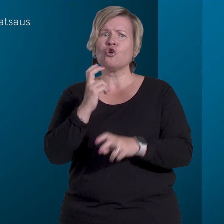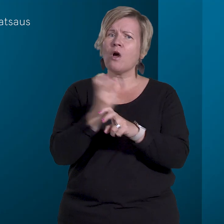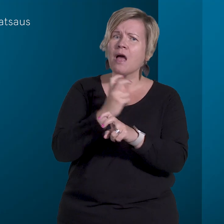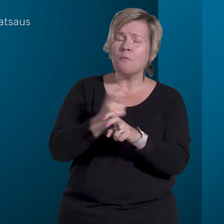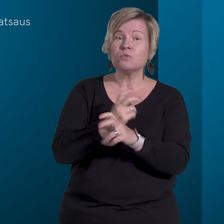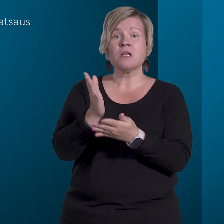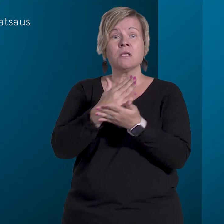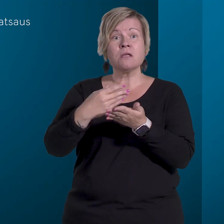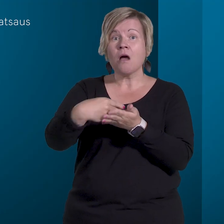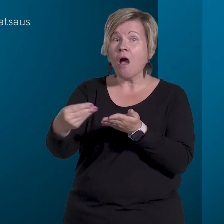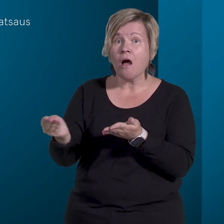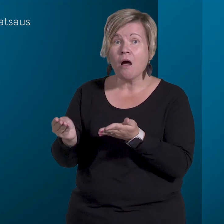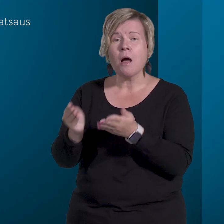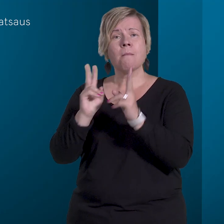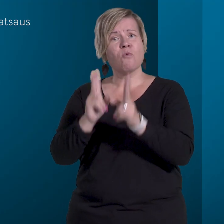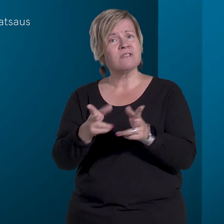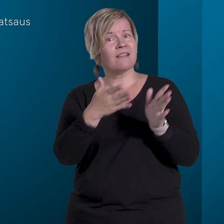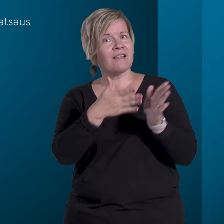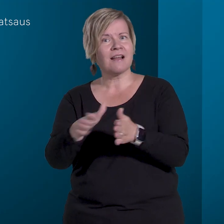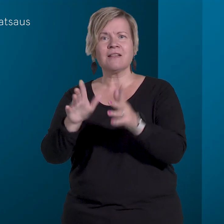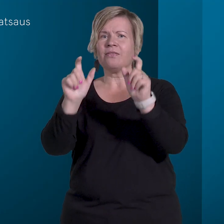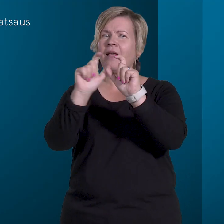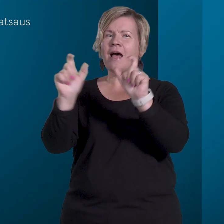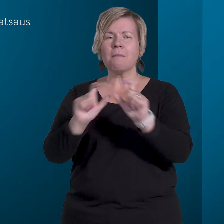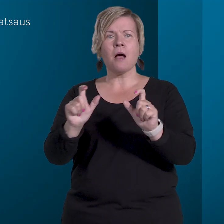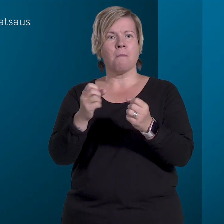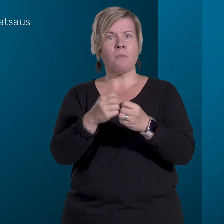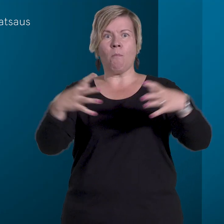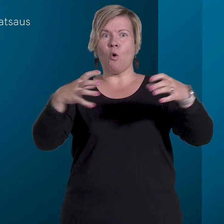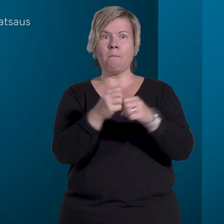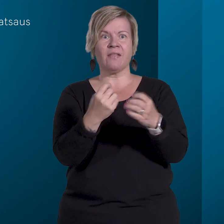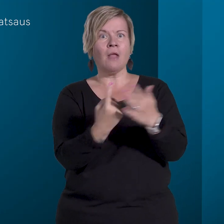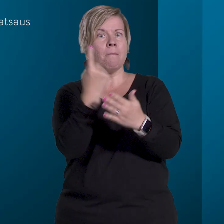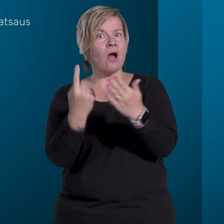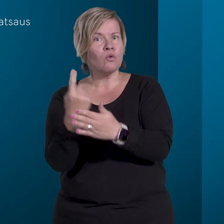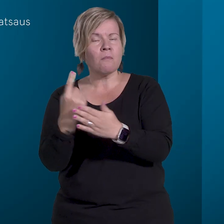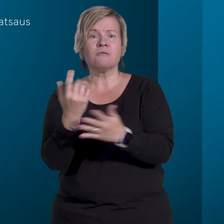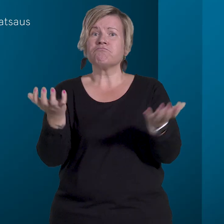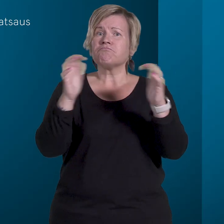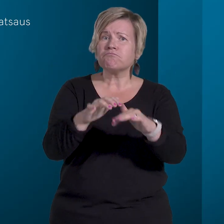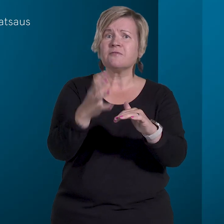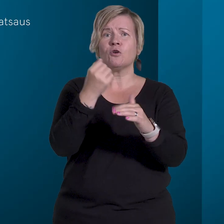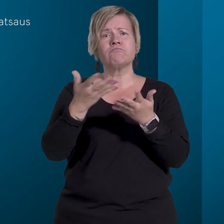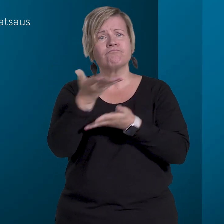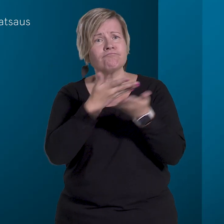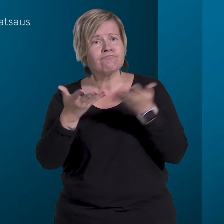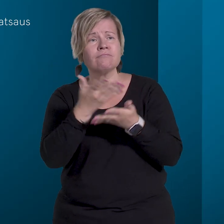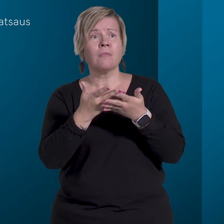ja kokemuksia sosiaalisessa mediassa ja verkossa - sekä järjestämällä teemaan sopivia pop-up- tapahtumia tai keskustelutilaisuuksia -